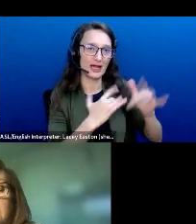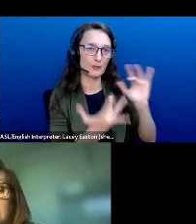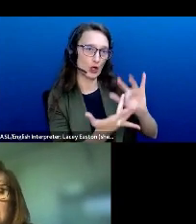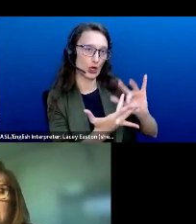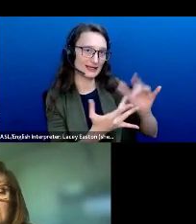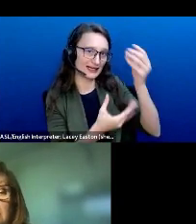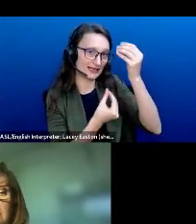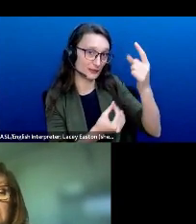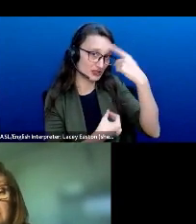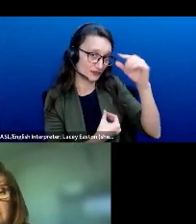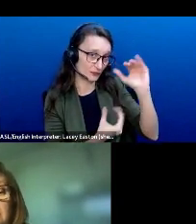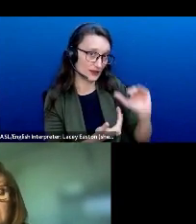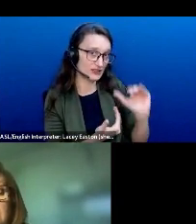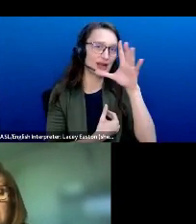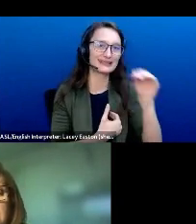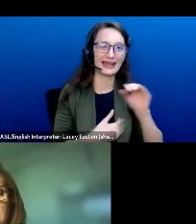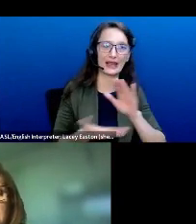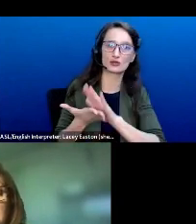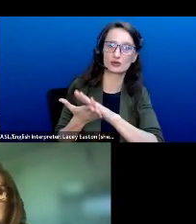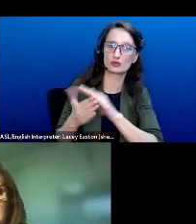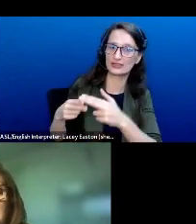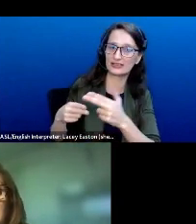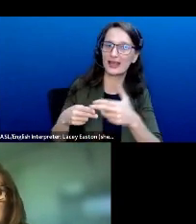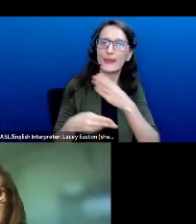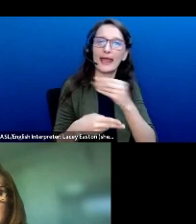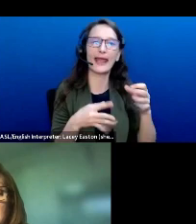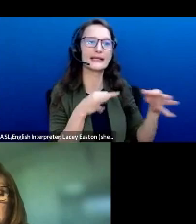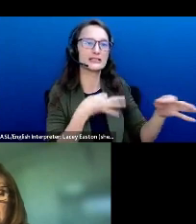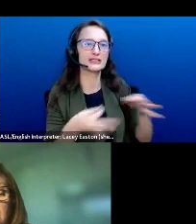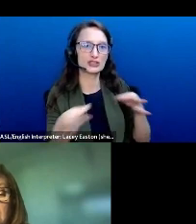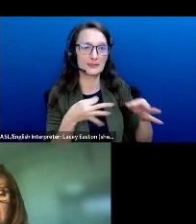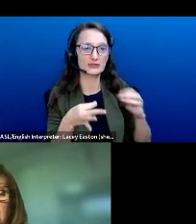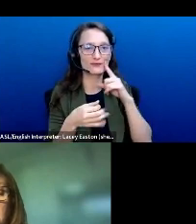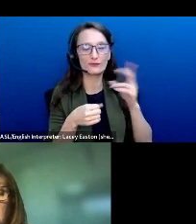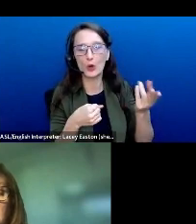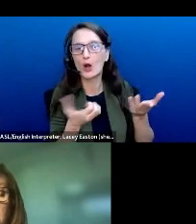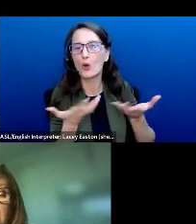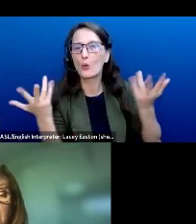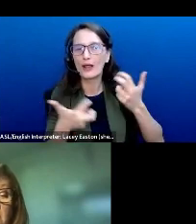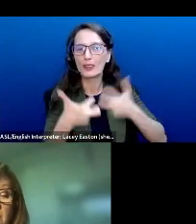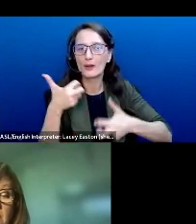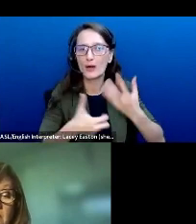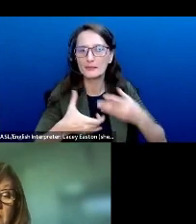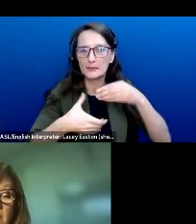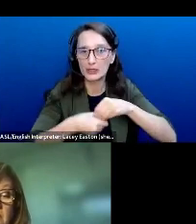que asiste y una descripción de la naturaleza del problema, incluidos los hechos relacionados con el